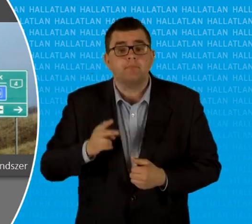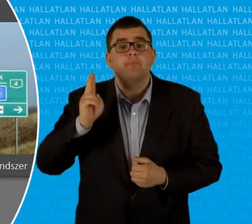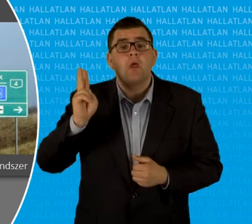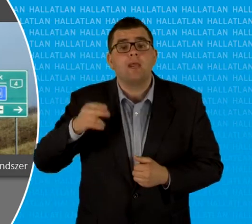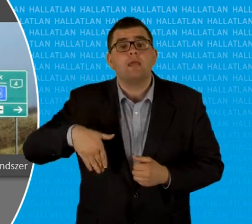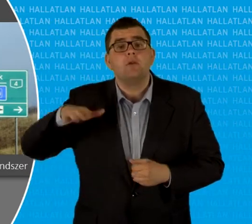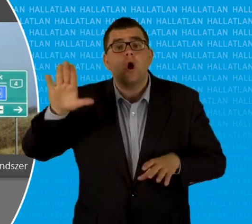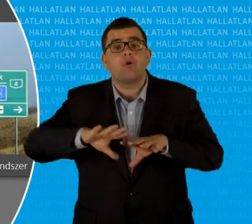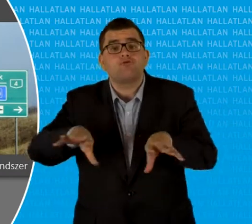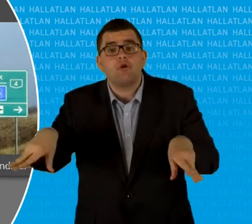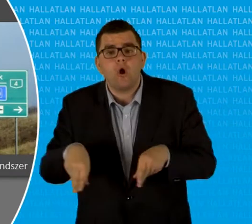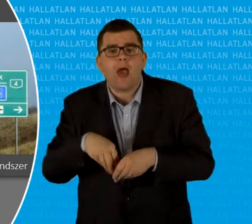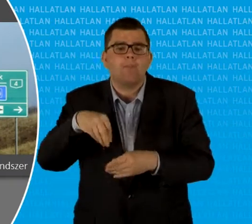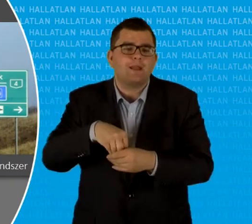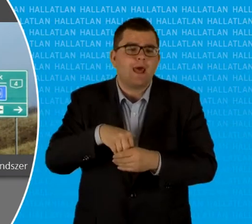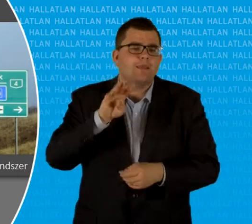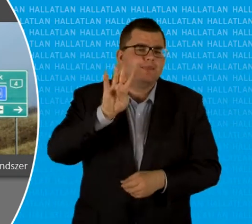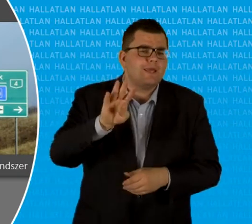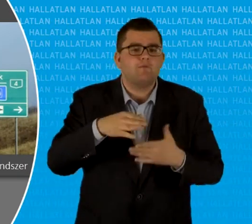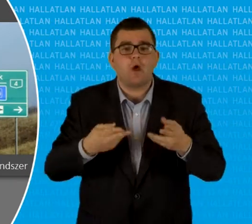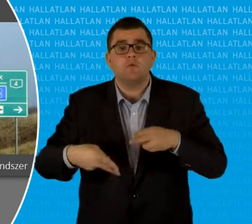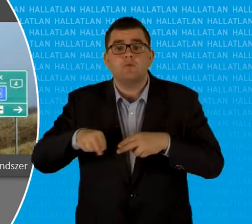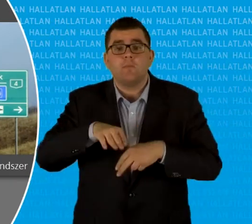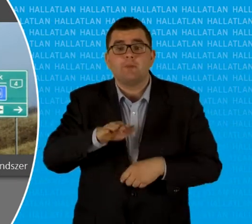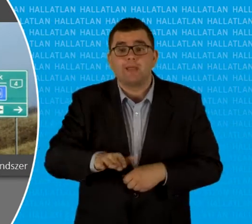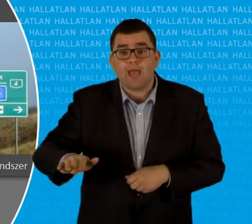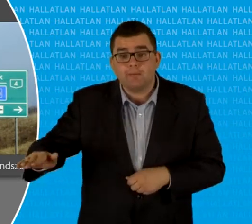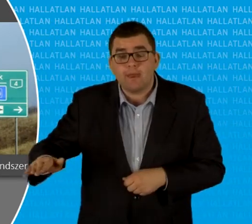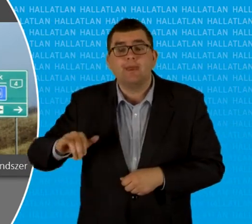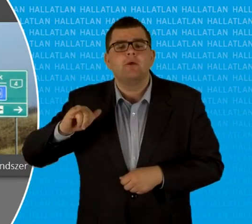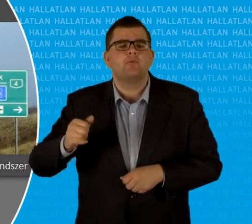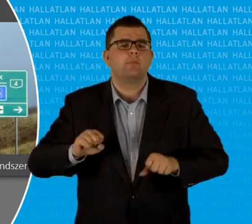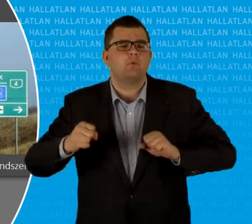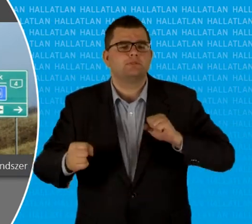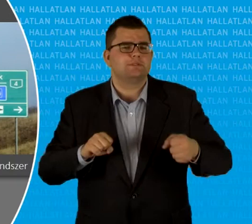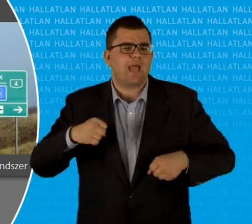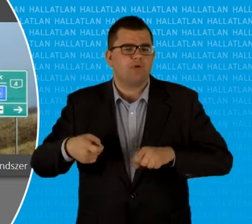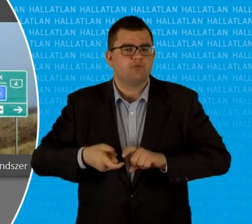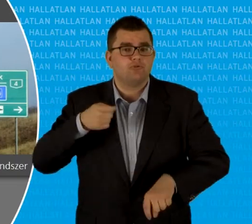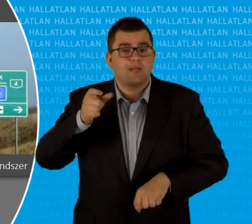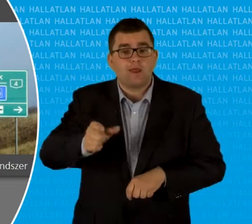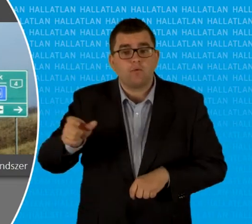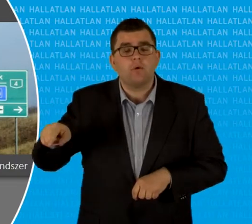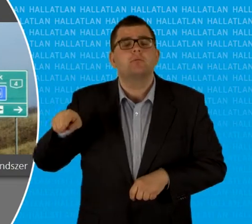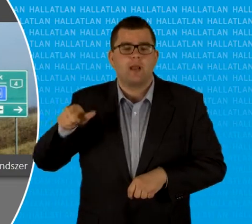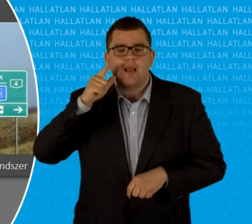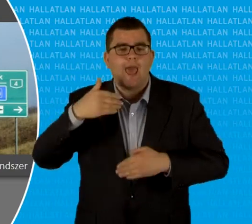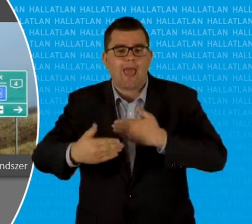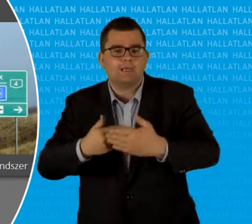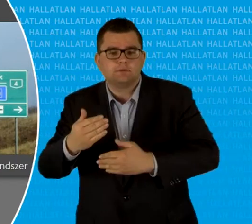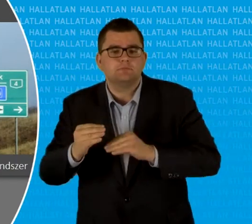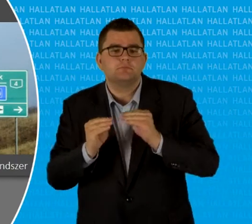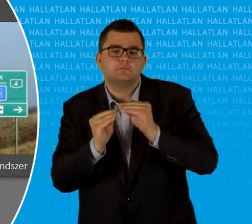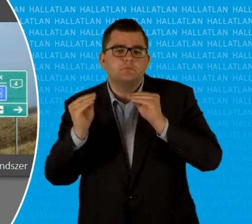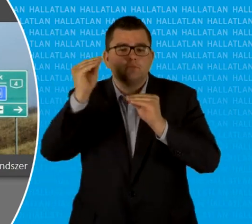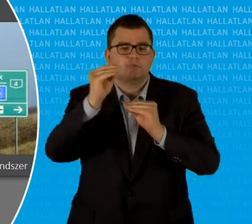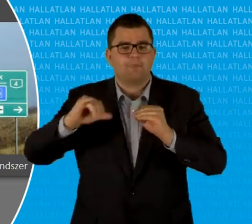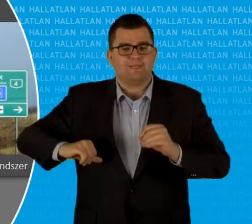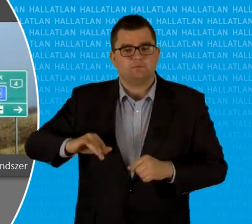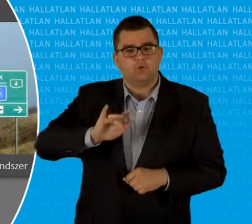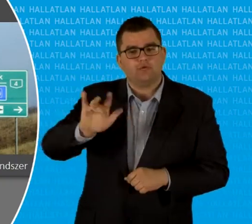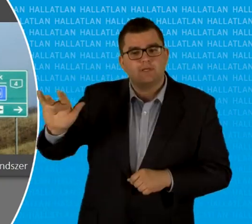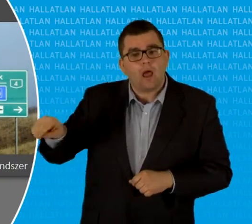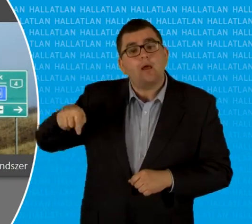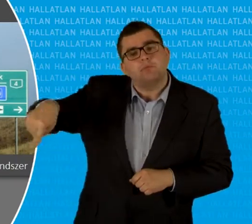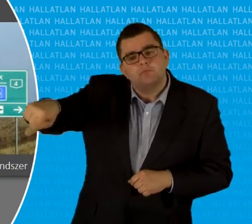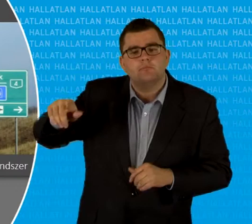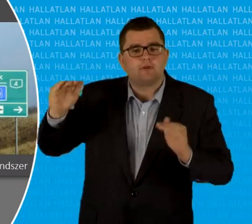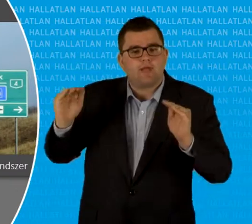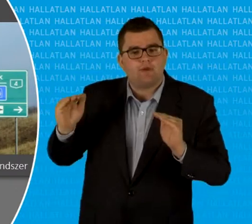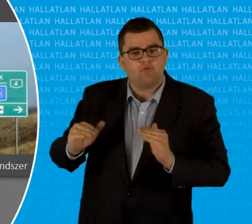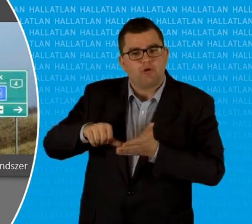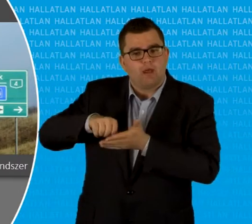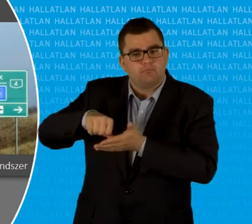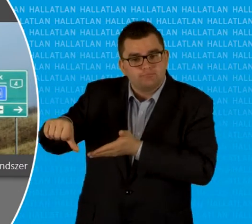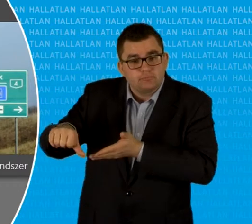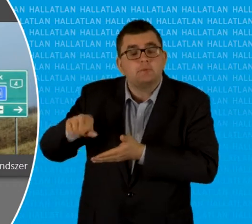A 4 vagy többgyermekes nagycsaládok és mozgásukban korlátozottak számára utólagos kompenzációt biztosítanak,